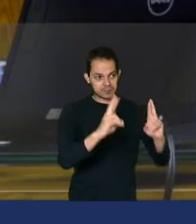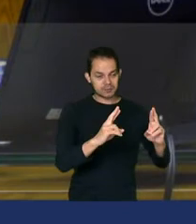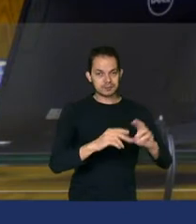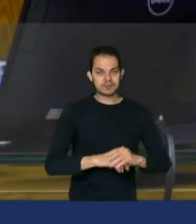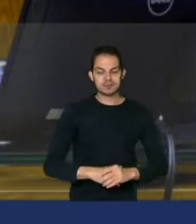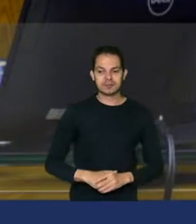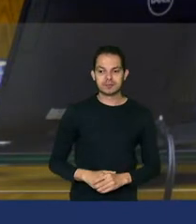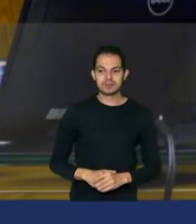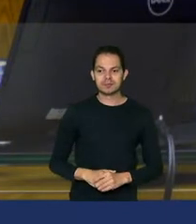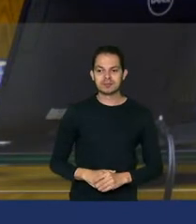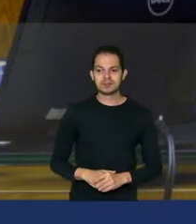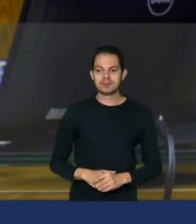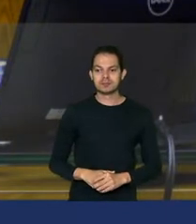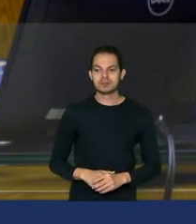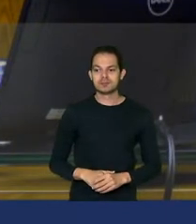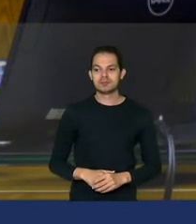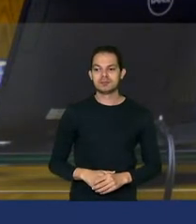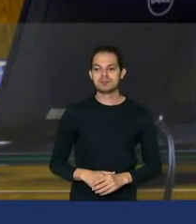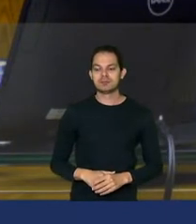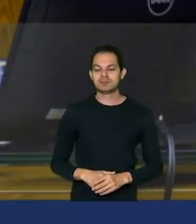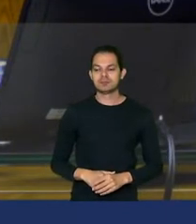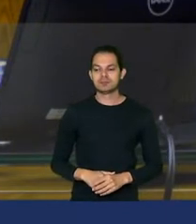ELI BORGES, COM TODO RESPEITO QUE TENHO POR VOSSA EXCELÊ